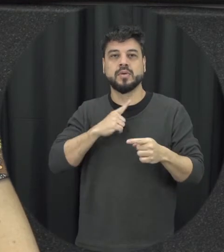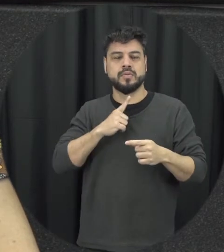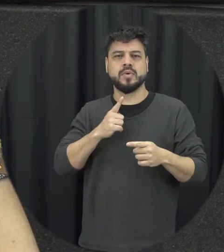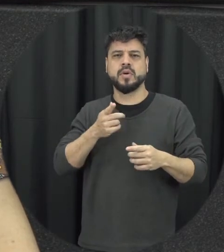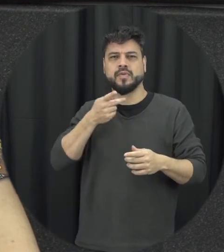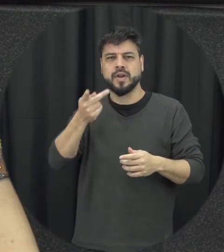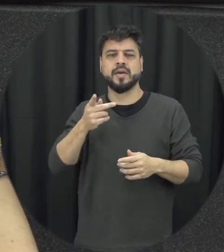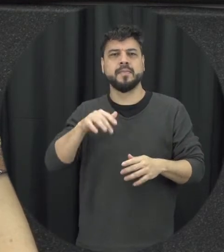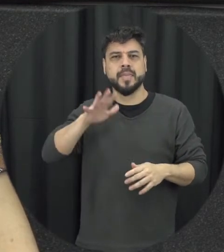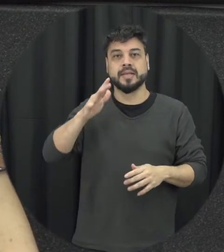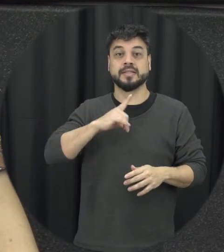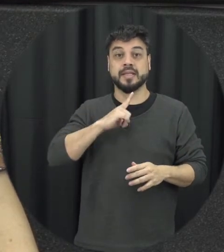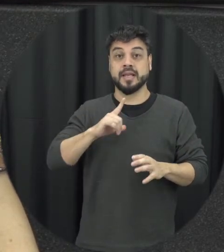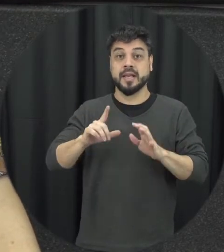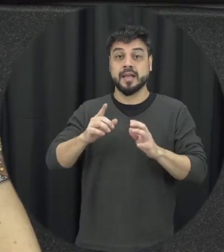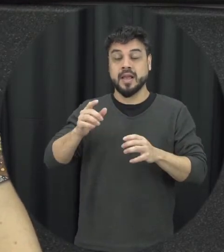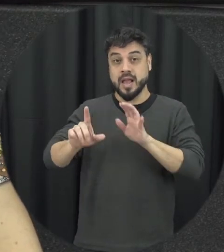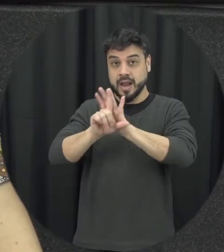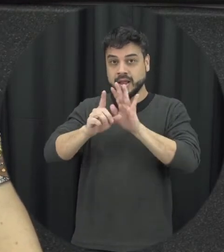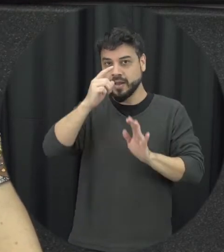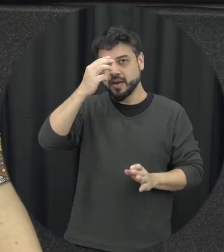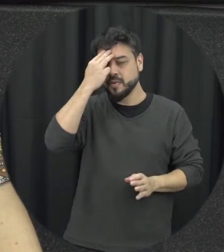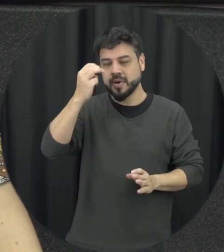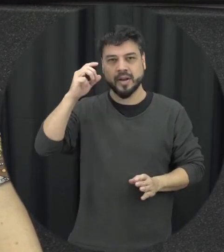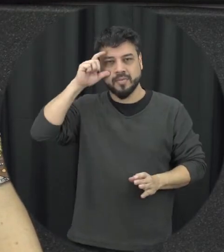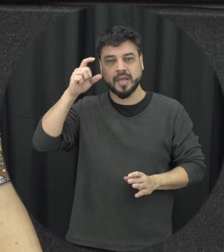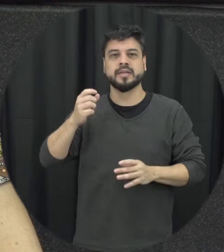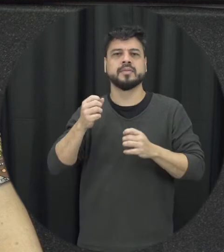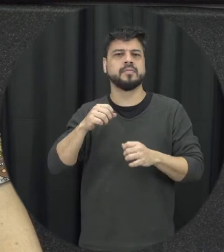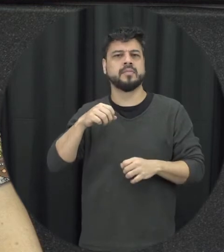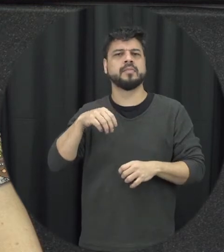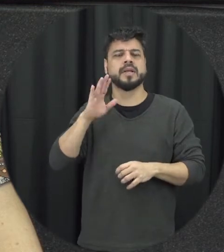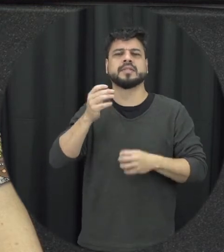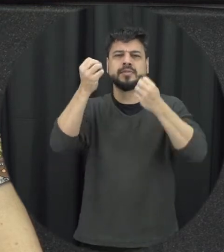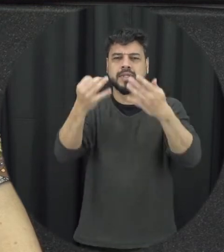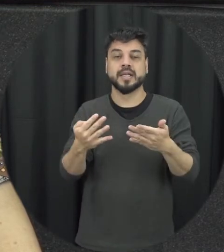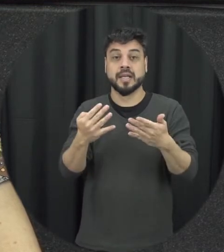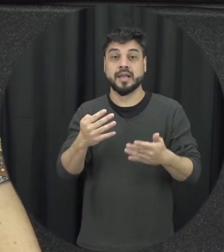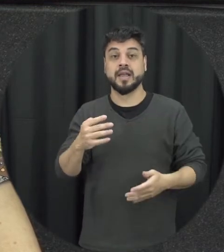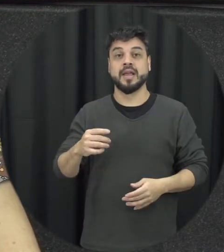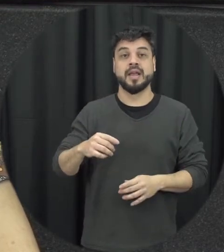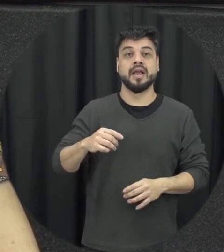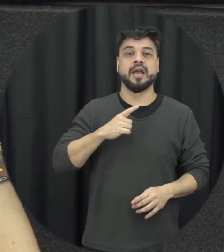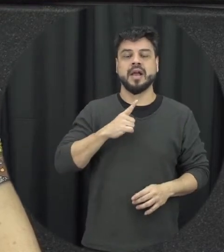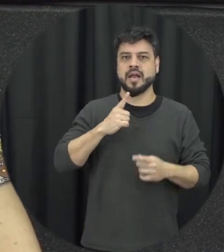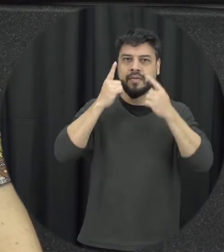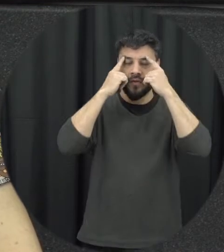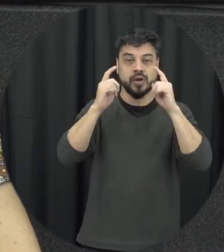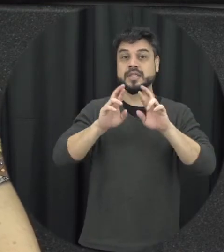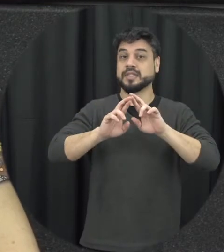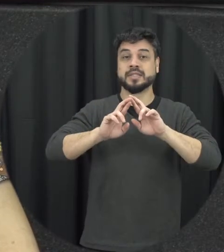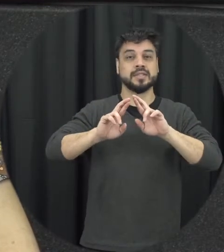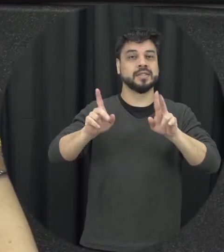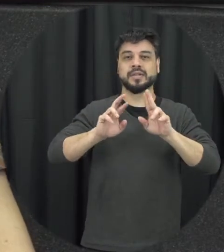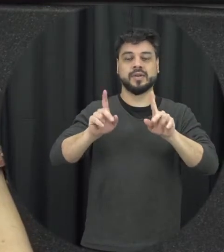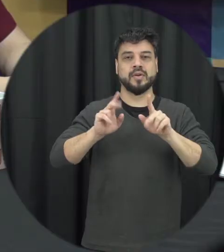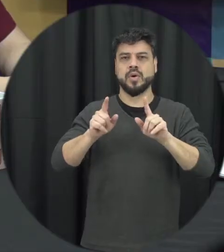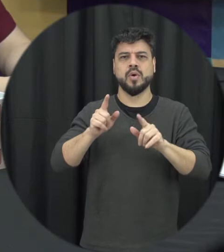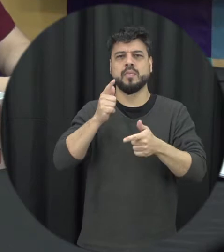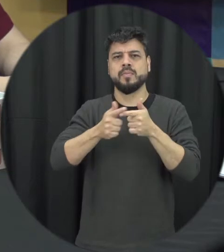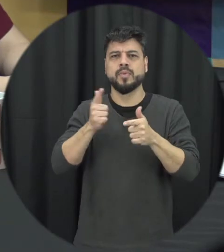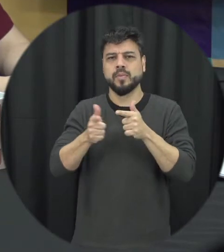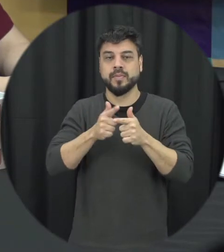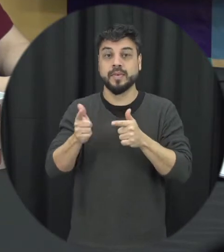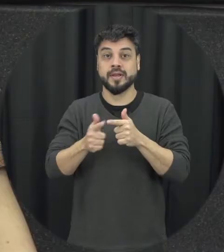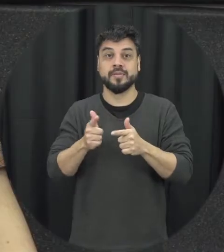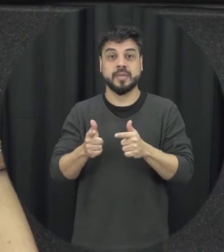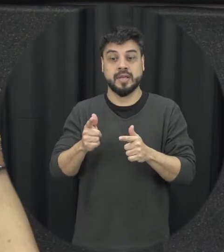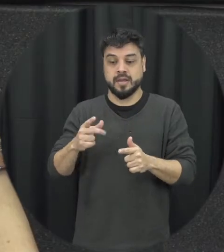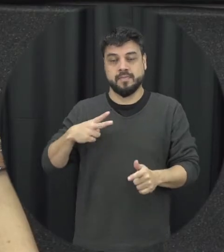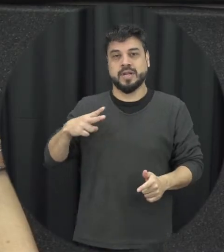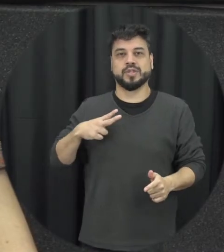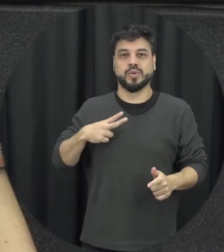a lei Maria da Penha vem trazer a compreensão de que a violência não é o problema privado que